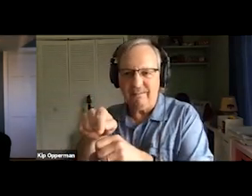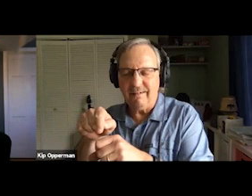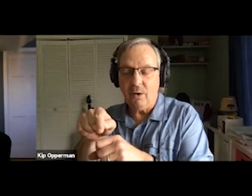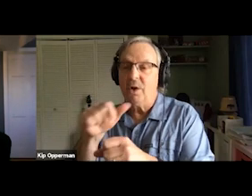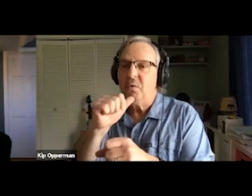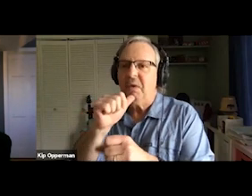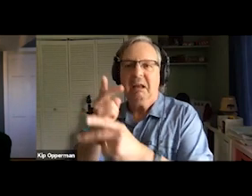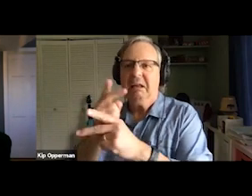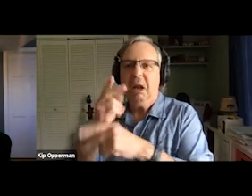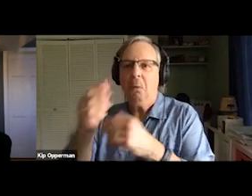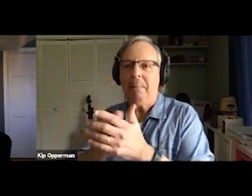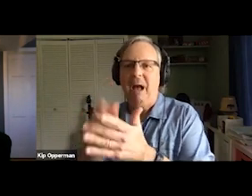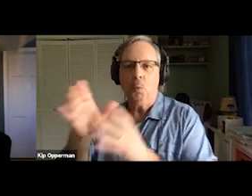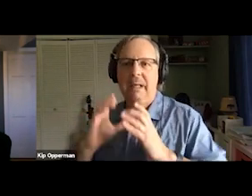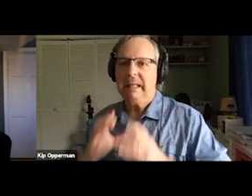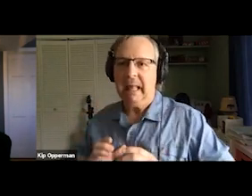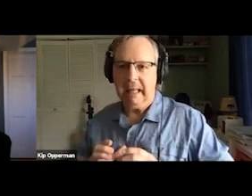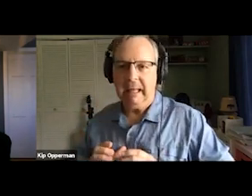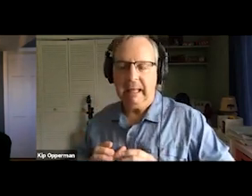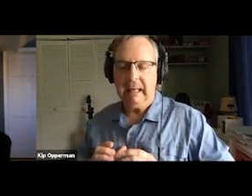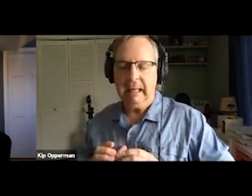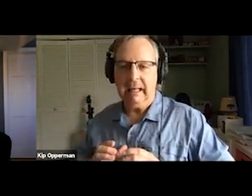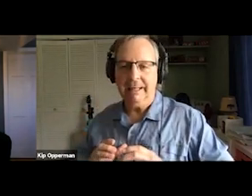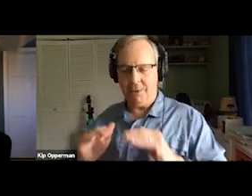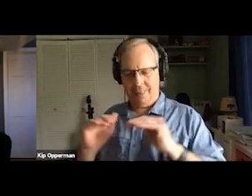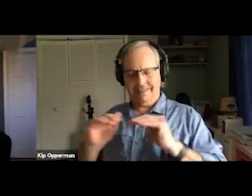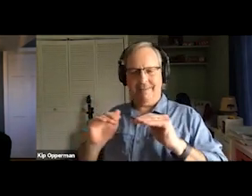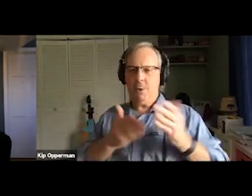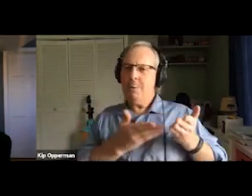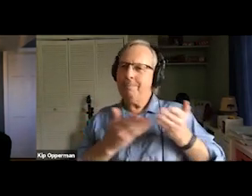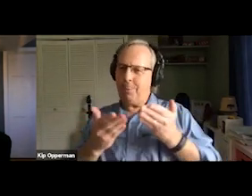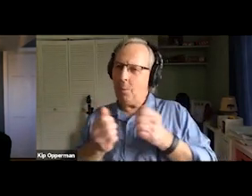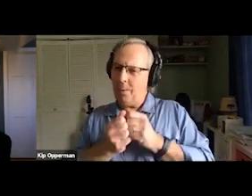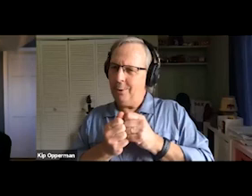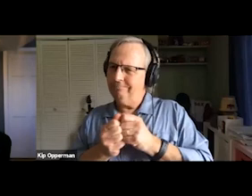Así que hay un nivel en el que vienen a este campo con algo de resiliencia de compasión,